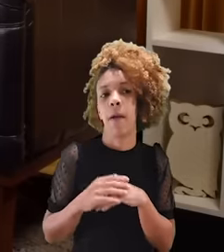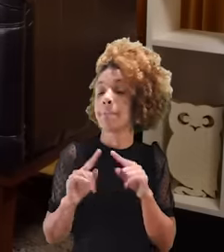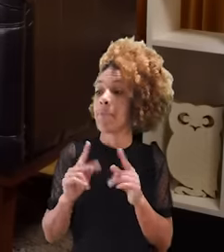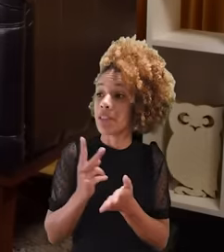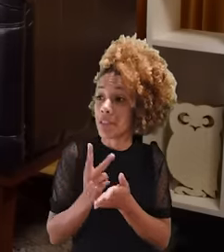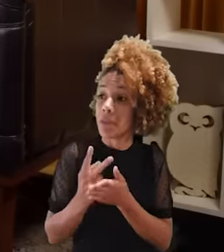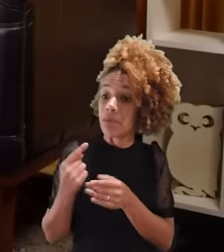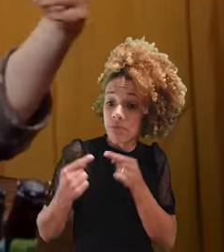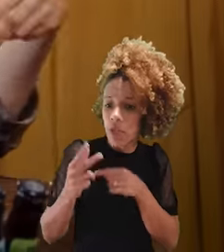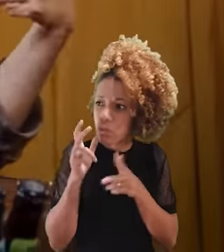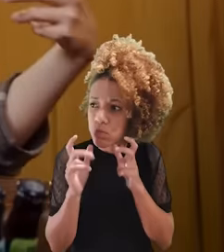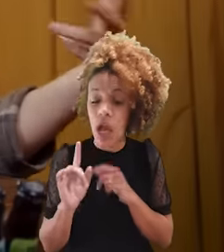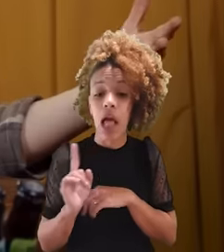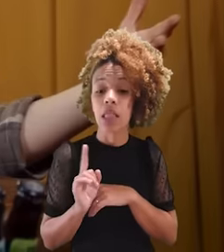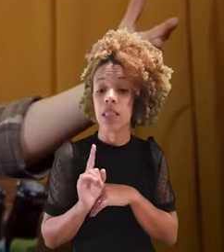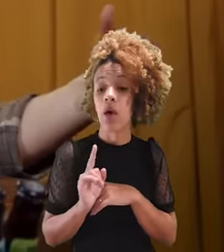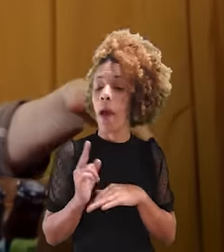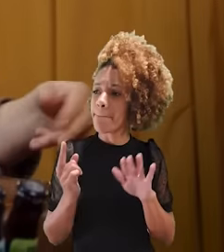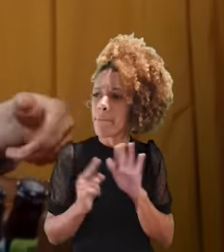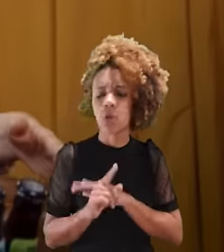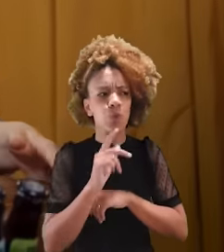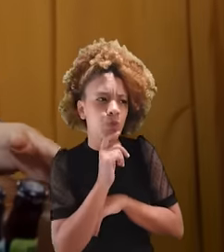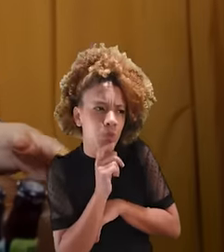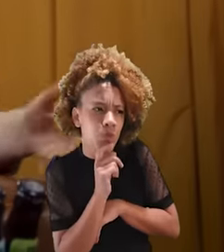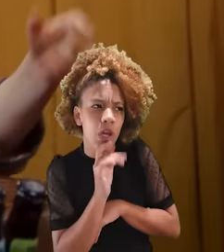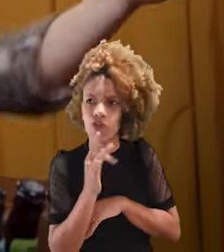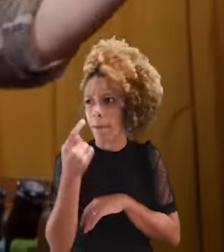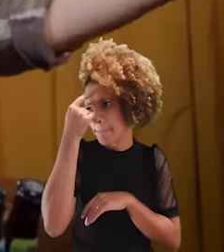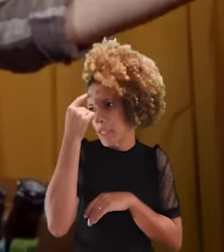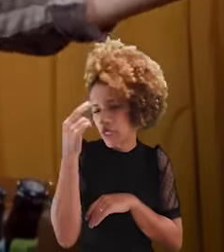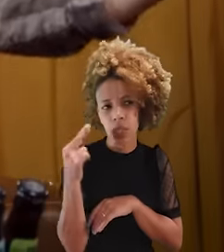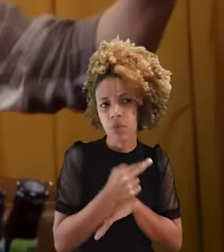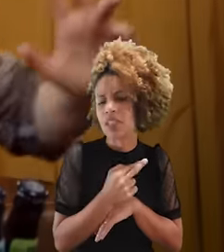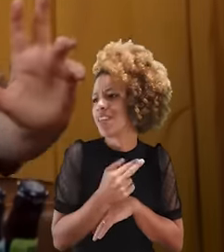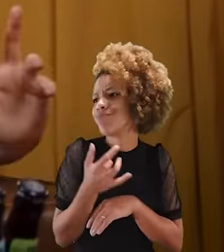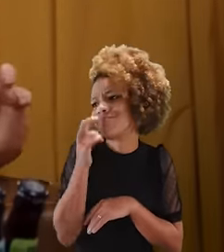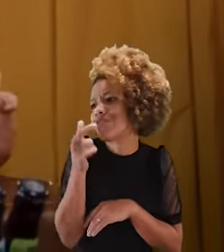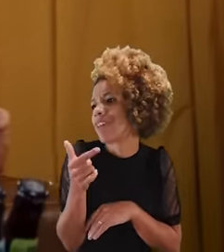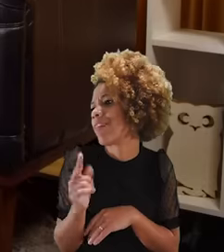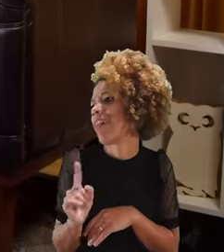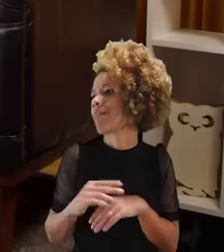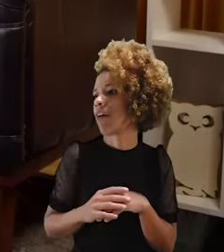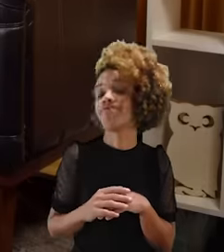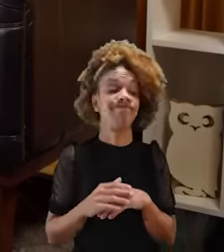se escutando e não quando uma pessoa tá te fazendo uma pergunta você já tá pensando o que que você vai responder sem sem Tá muito interessado que que o cara tá falando não quero muito é vamos